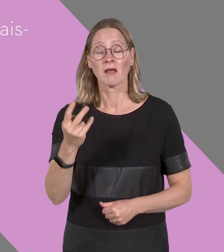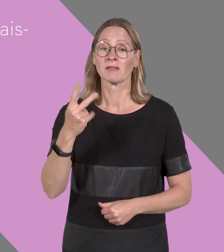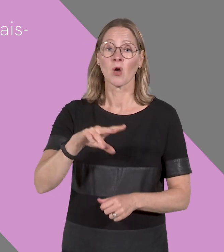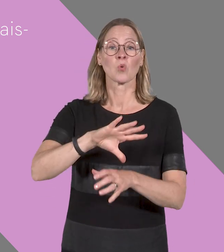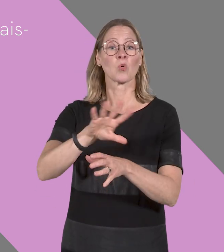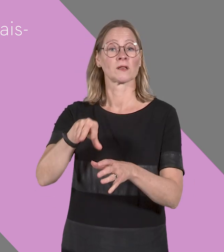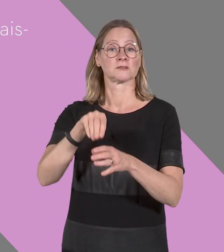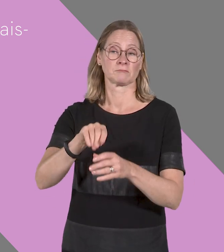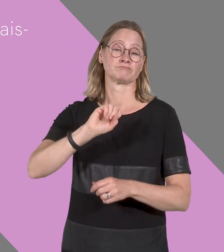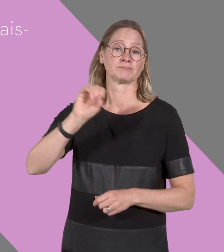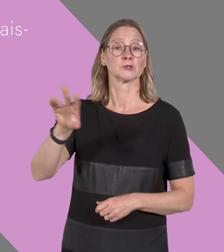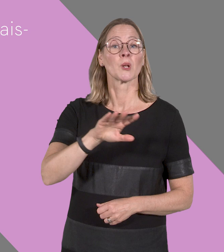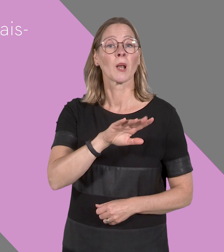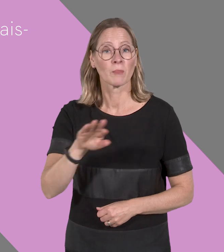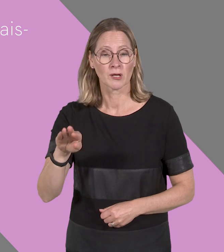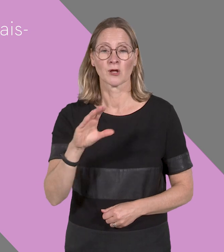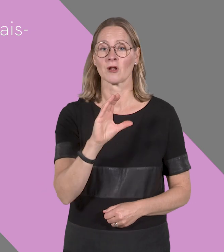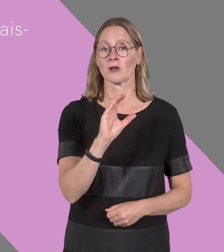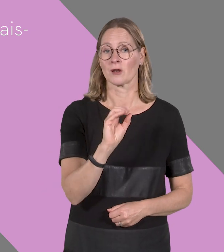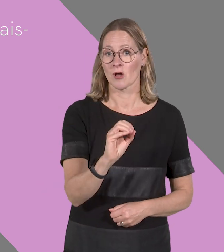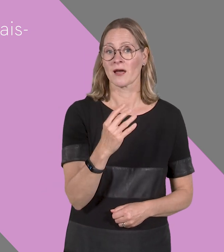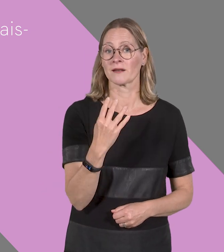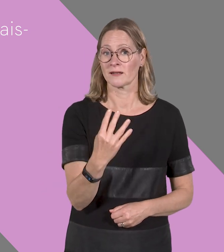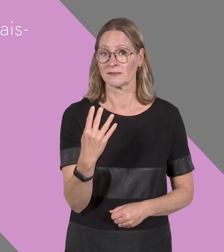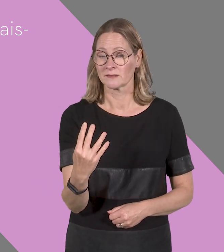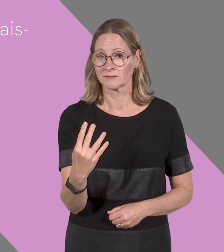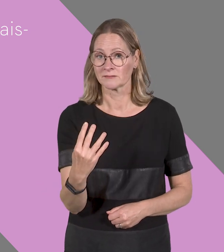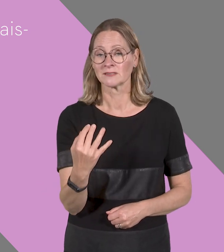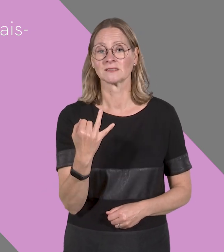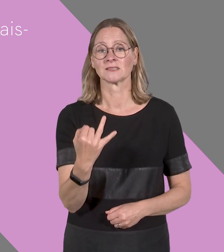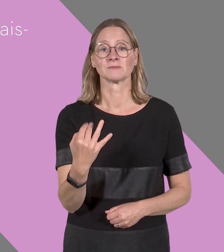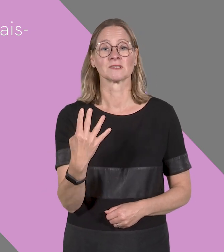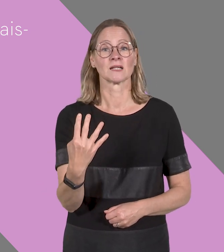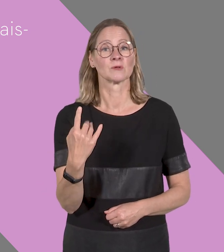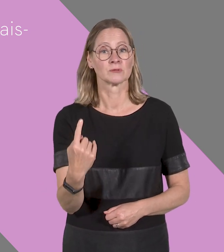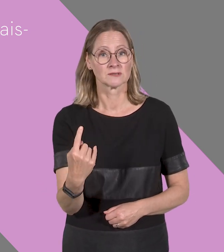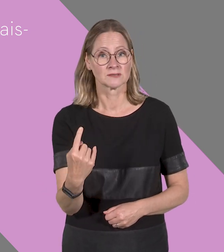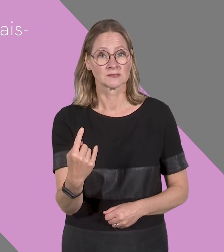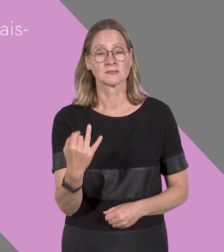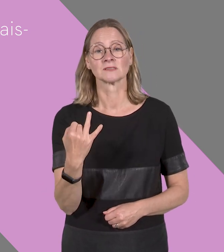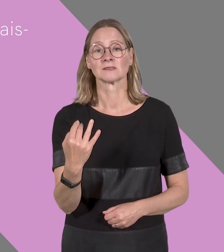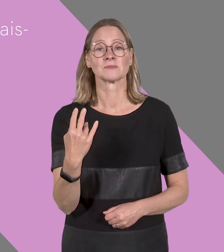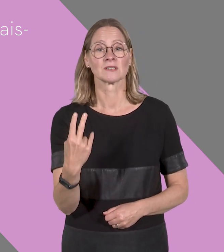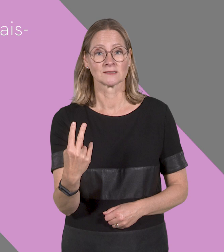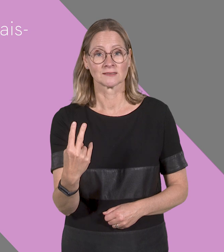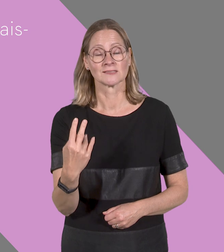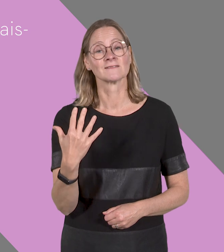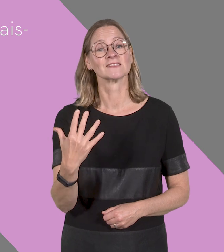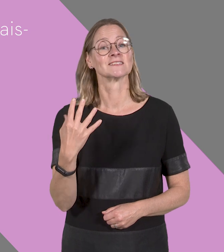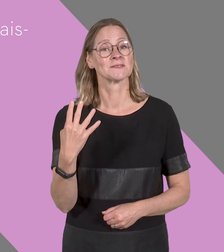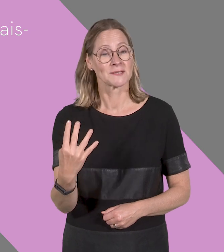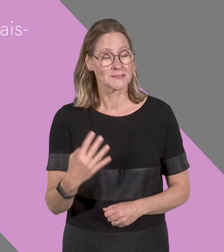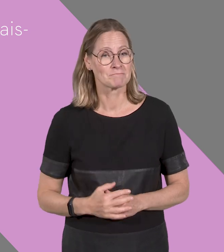tai Whatsappiin numeroon 044 741 7254.